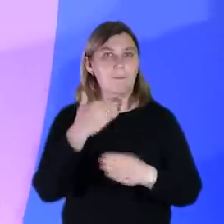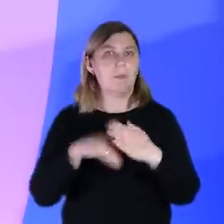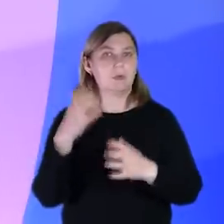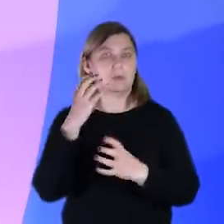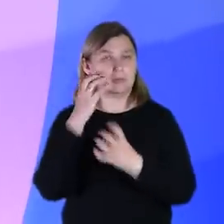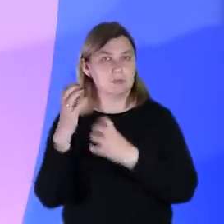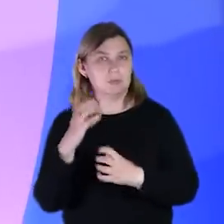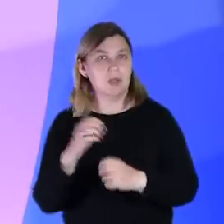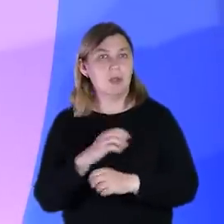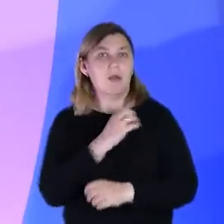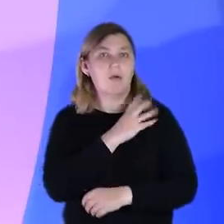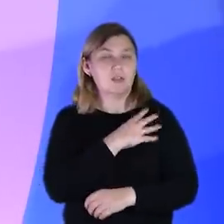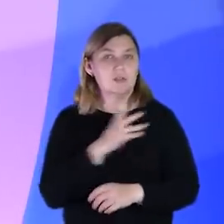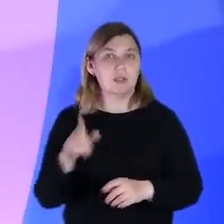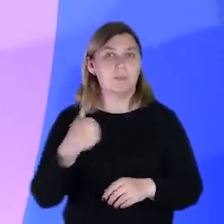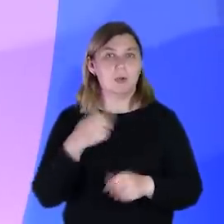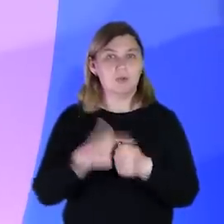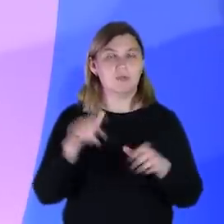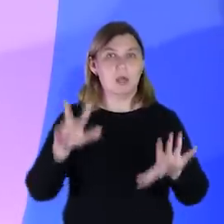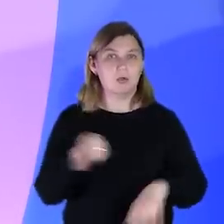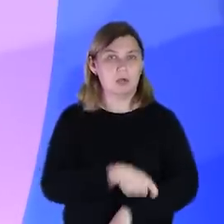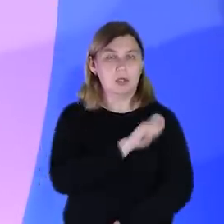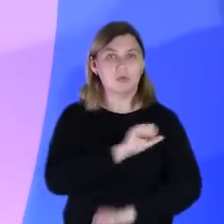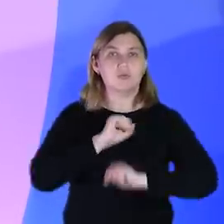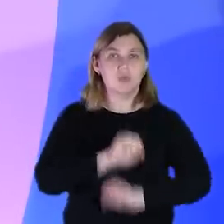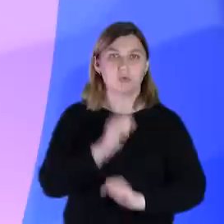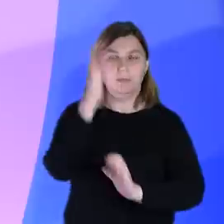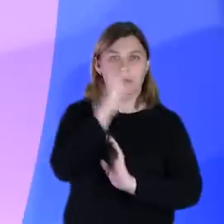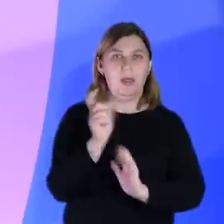wywiadu przypadało około 28 km do zabezpieczenia kontrwywiadowczego.